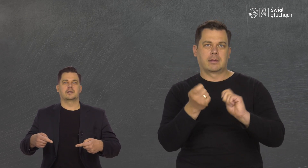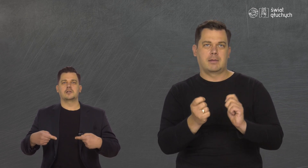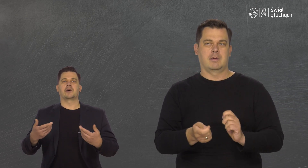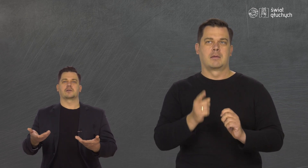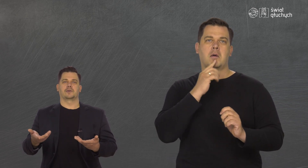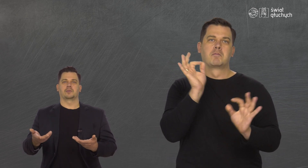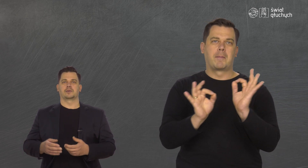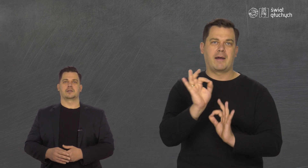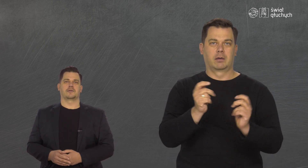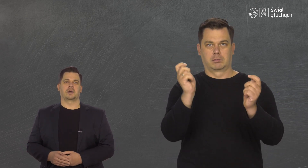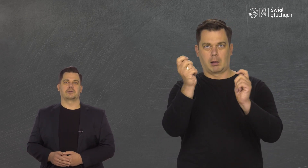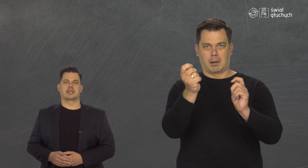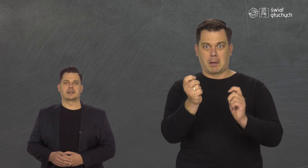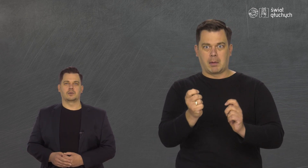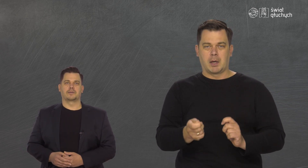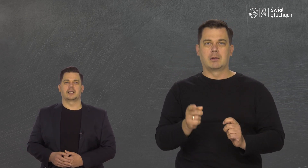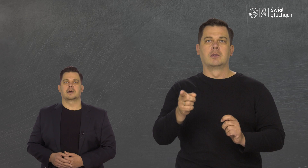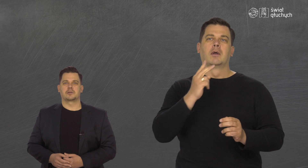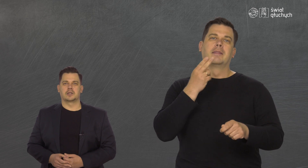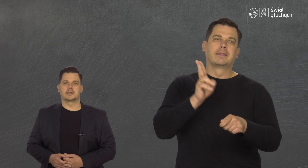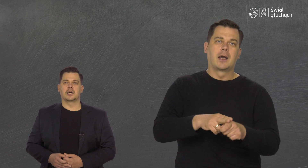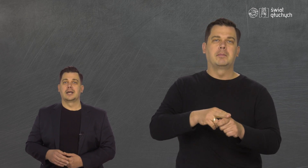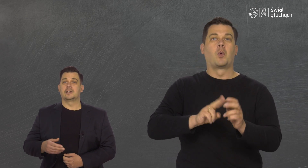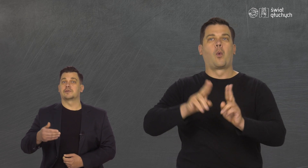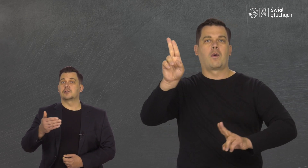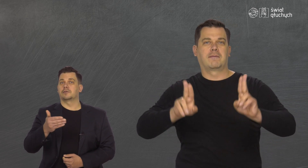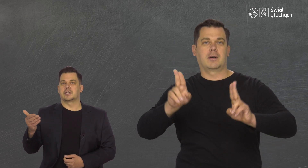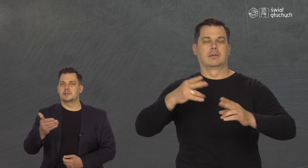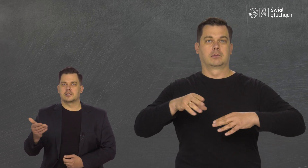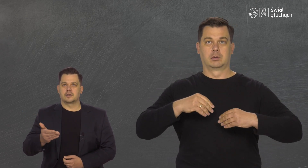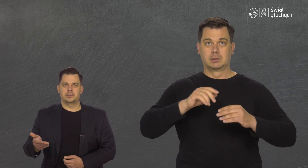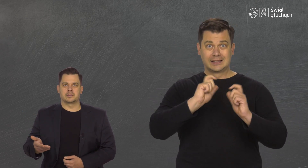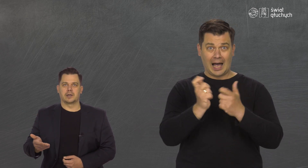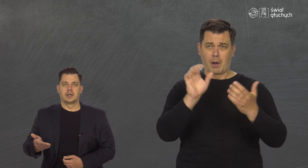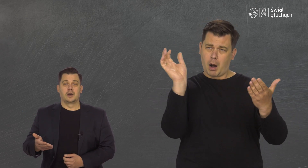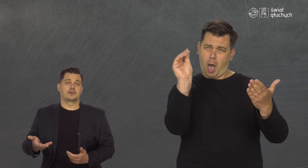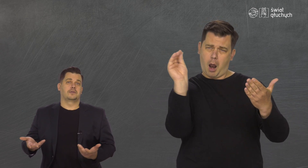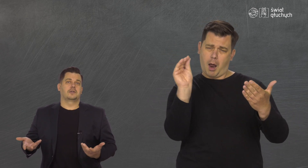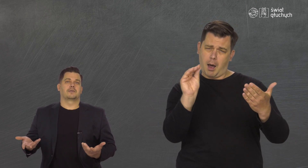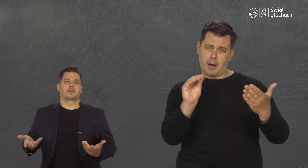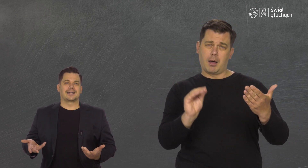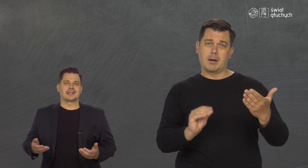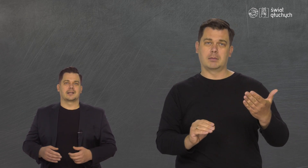które też mają swoją pozycję w prawie, datę uchwalenia i przyjęcia. I to wszystko w treści naszego pisma. Oczywiście informacja,